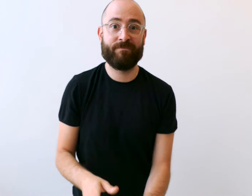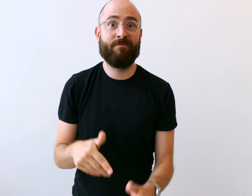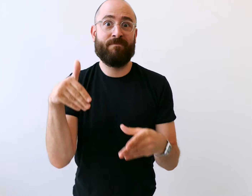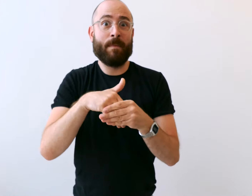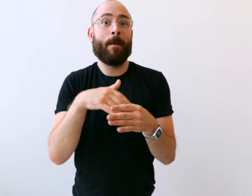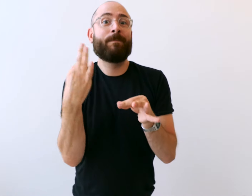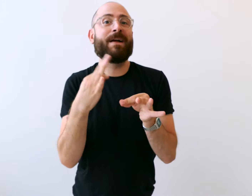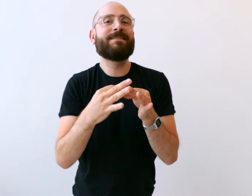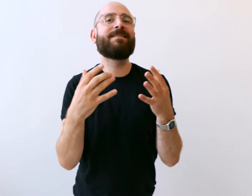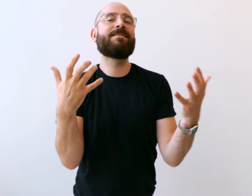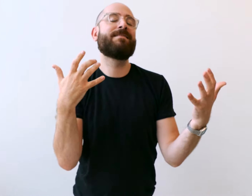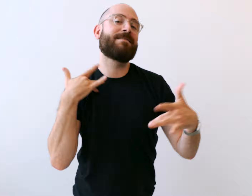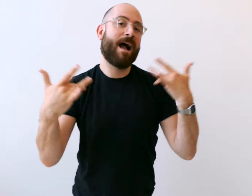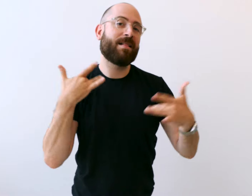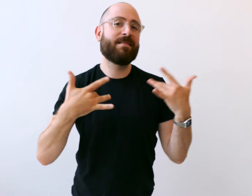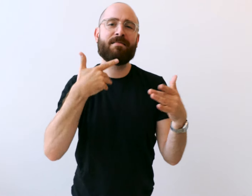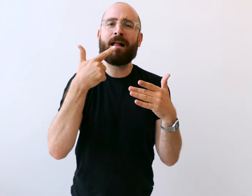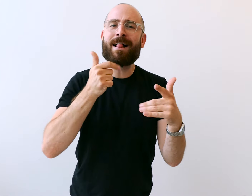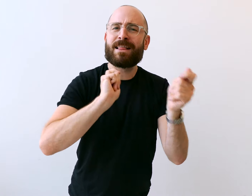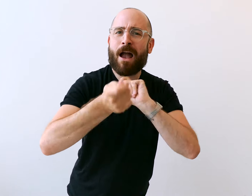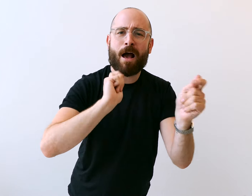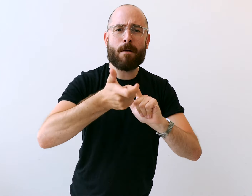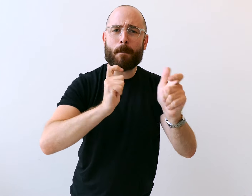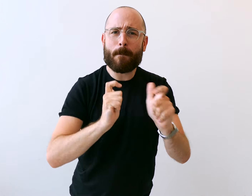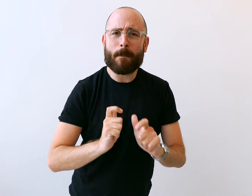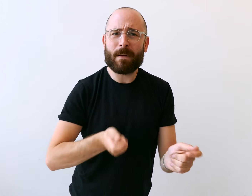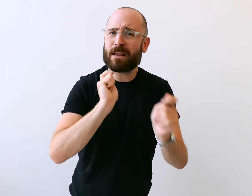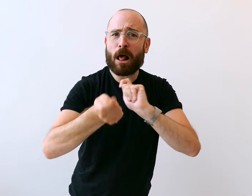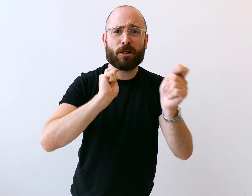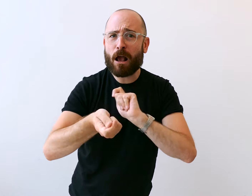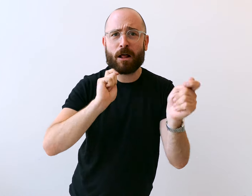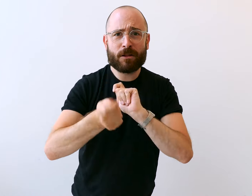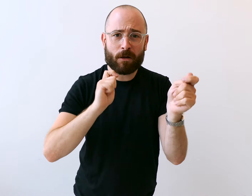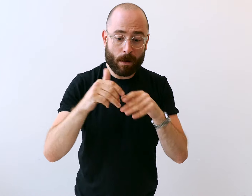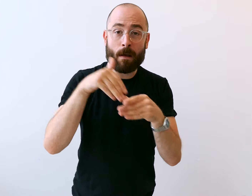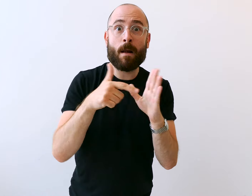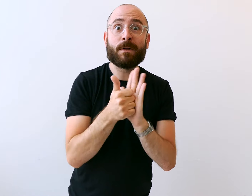Il s'agit d'une pièce de théâtre avec des dialogues... des lignes et des lignes de dialogues !